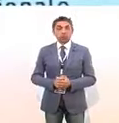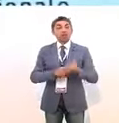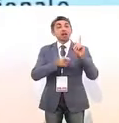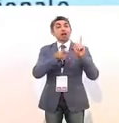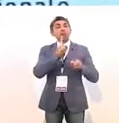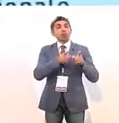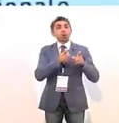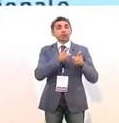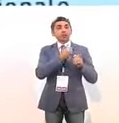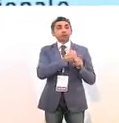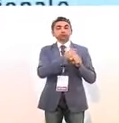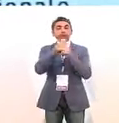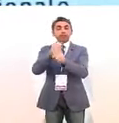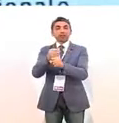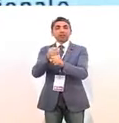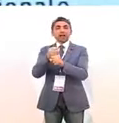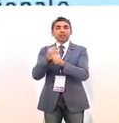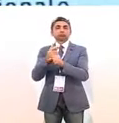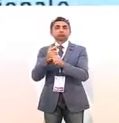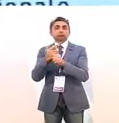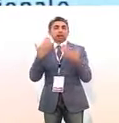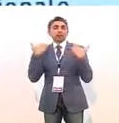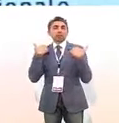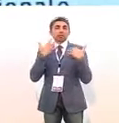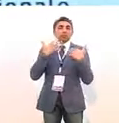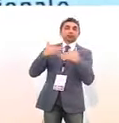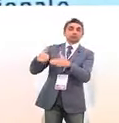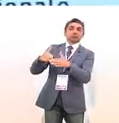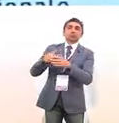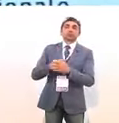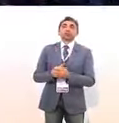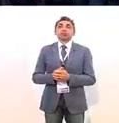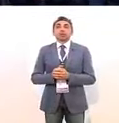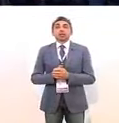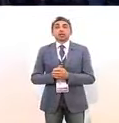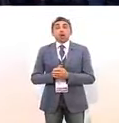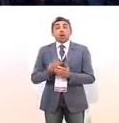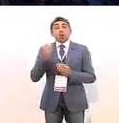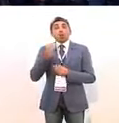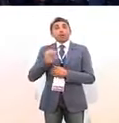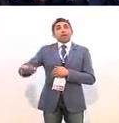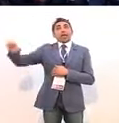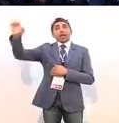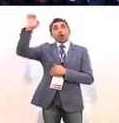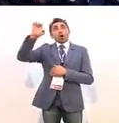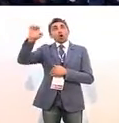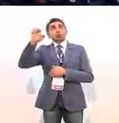ha abdicato di fronte alle proprie responsabilità. Quando l’Europa stava scegliendo di salvare